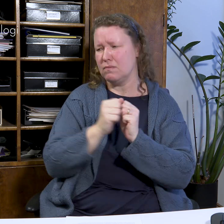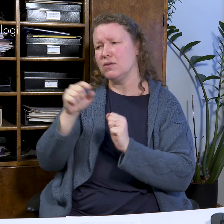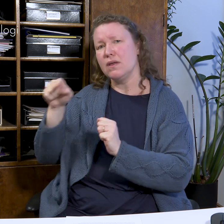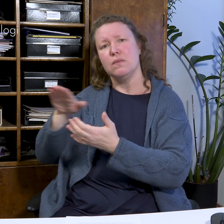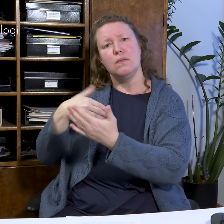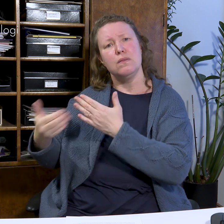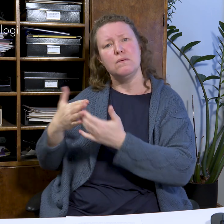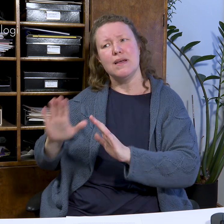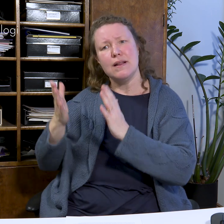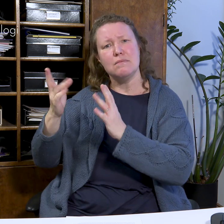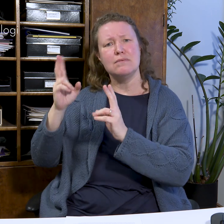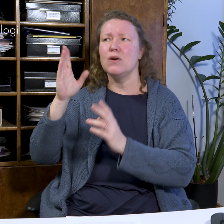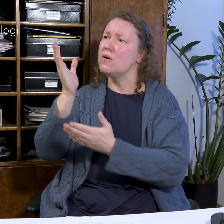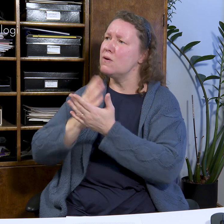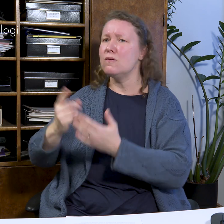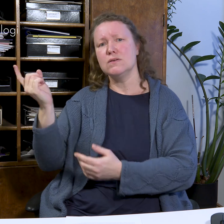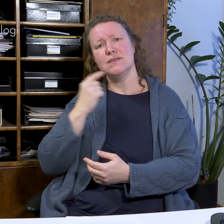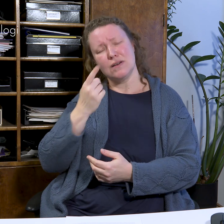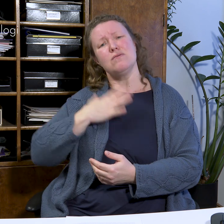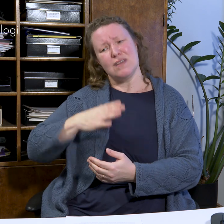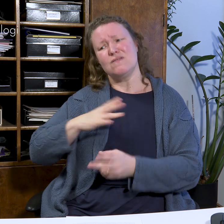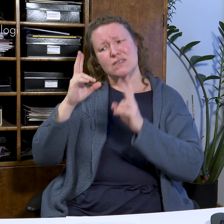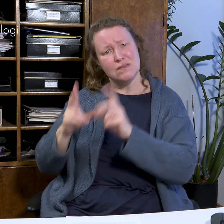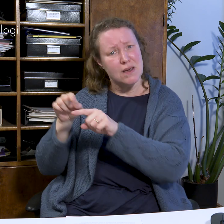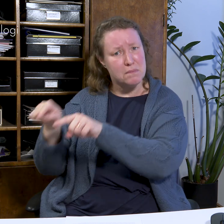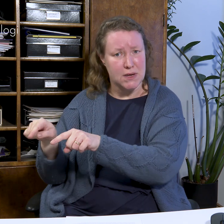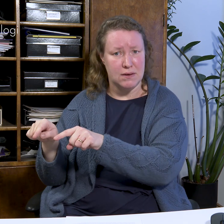Tämä toive on esitetty Kelalle useaan otteeseen.